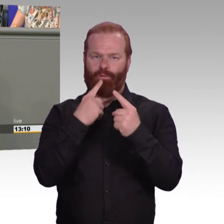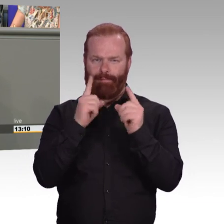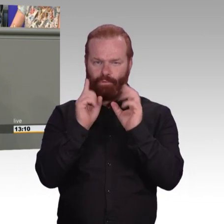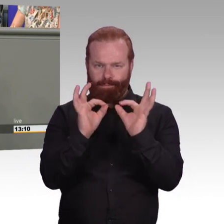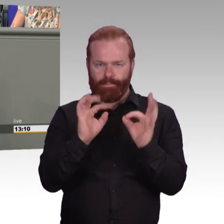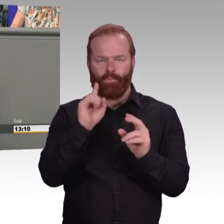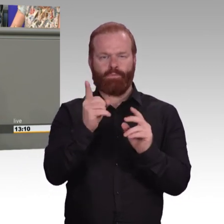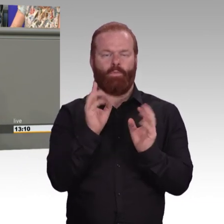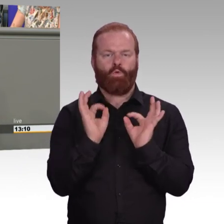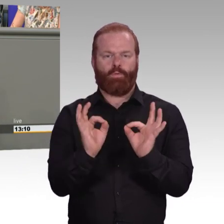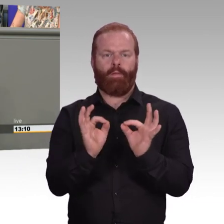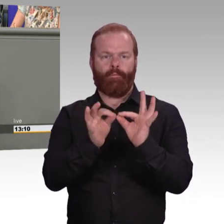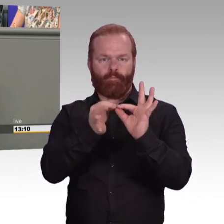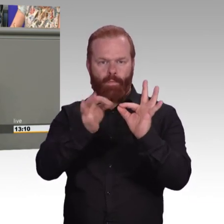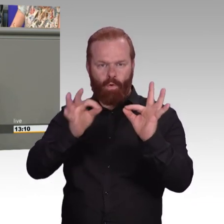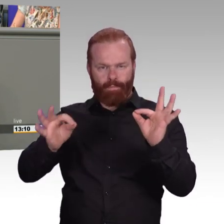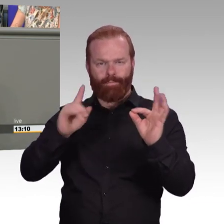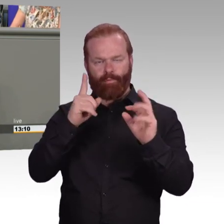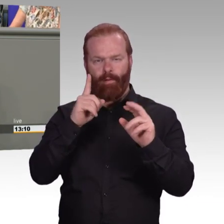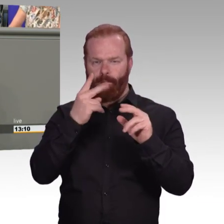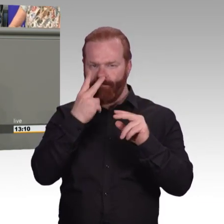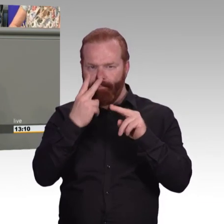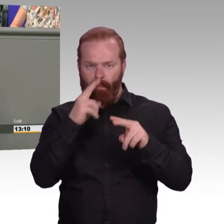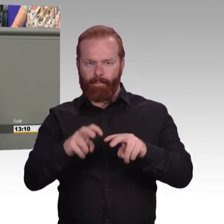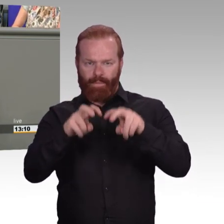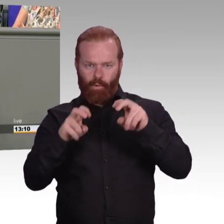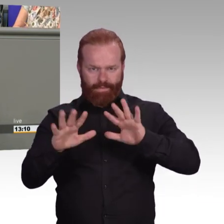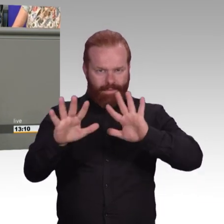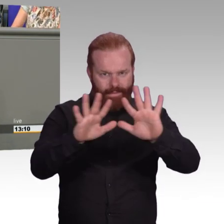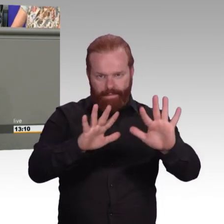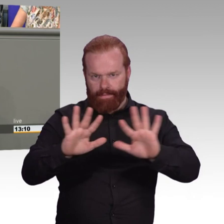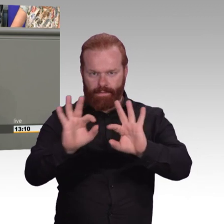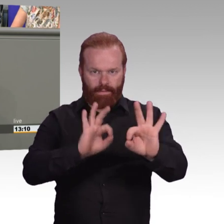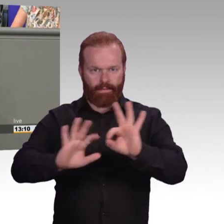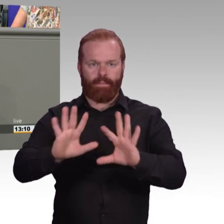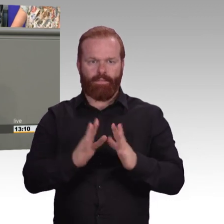soll keine Relativierung sein. Das ist mir wichtig. Aber wir haben vor wenigen Wochen hier in diesem Hause